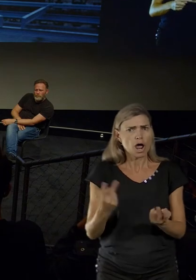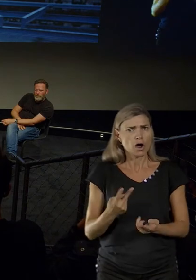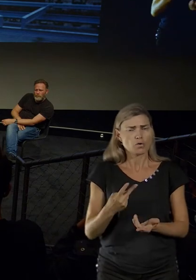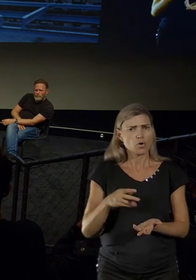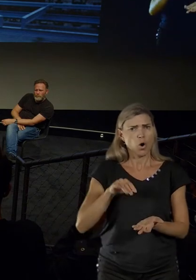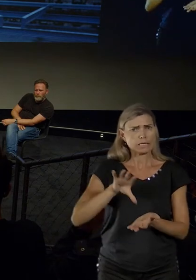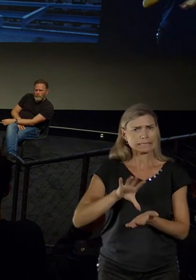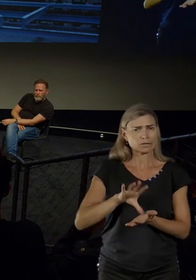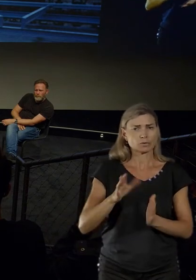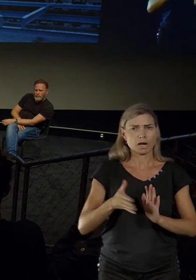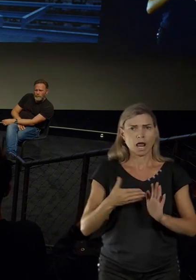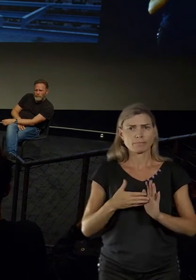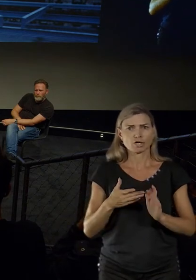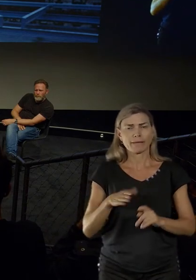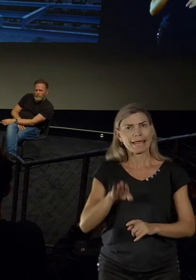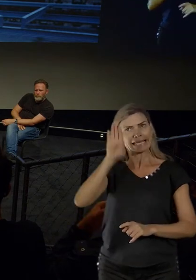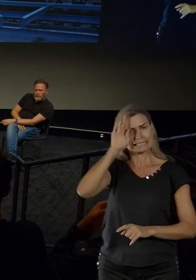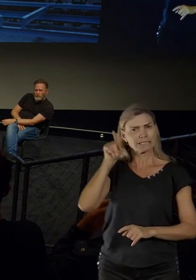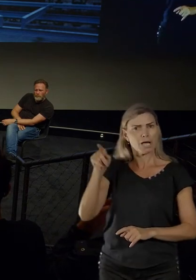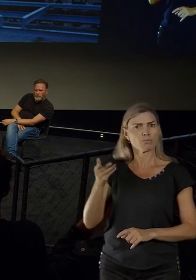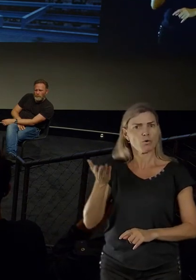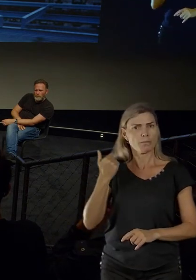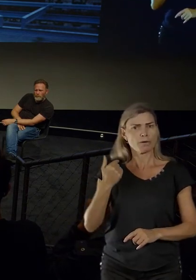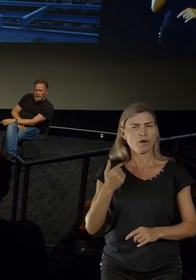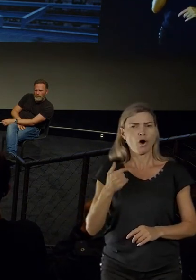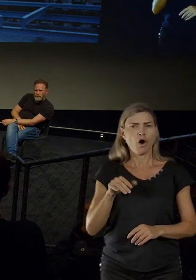Já třeba myslím na Istanbul, který vybudoval tu asijskou část. Nebo v Paříži jsou...